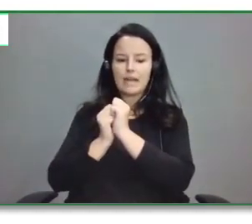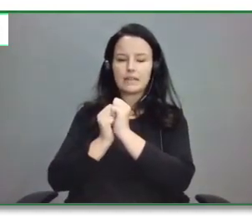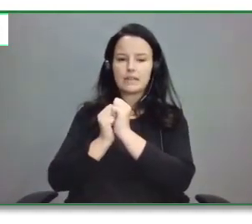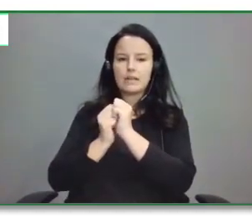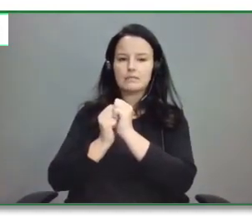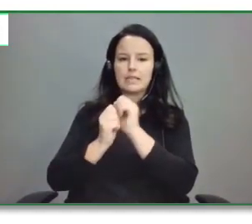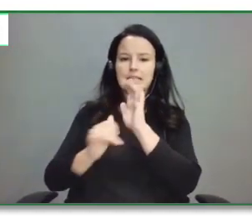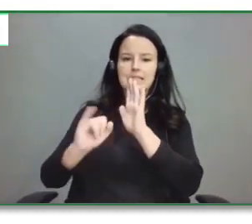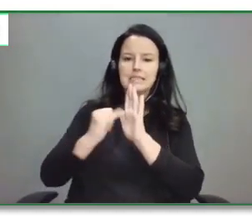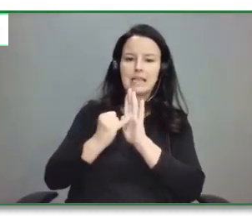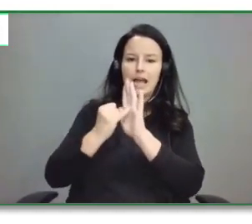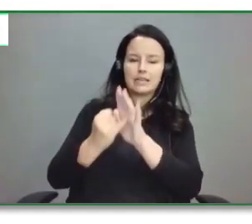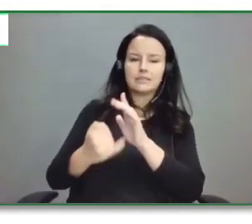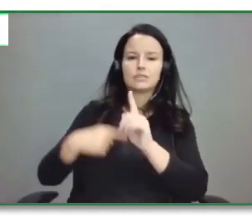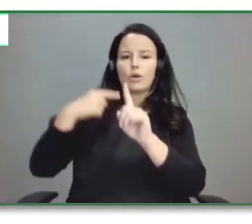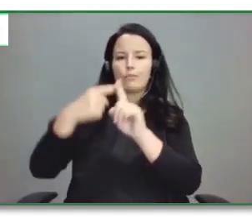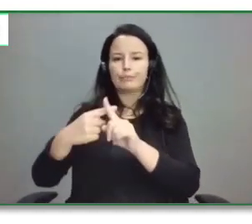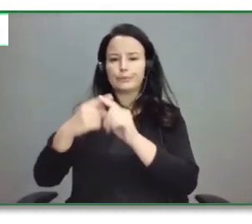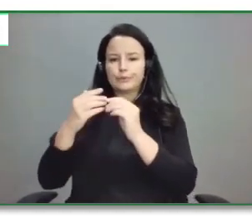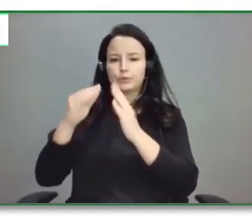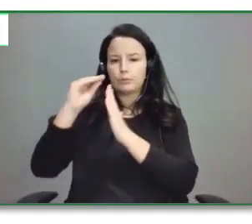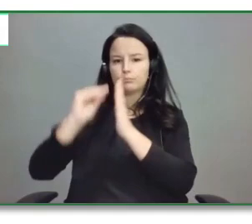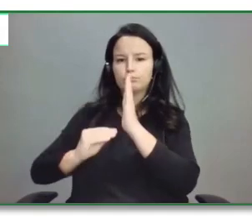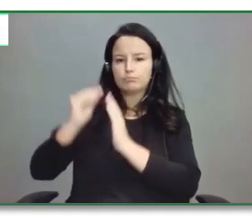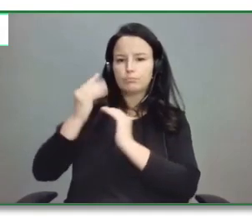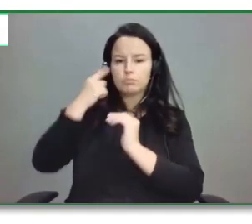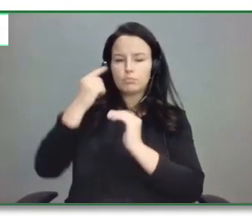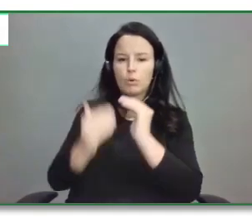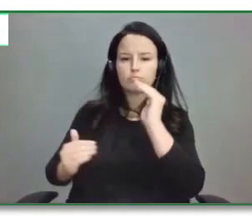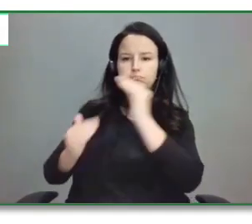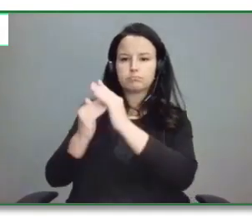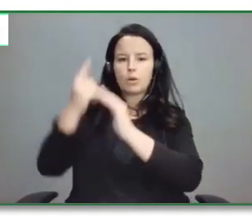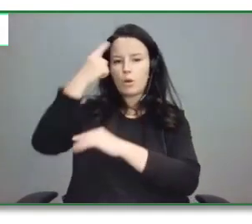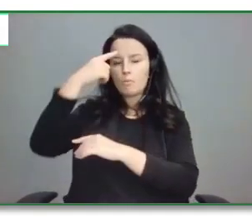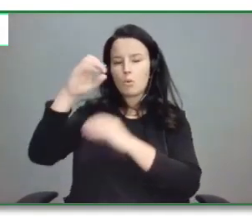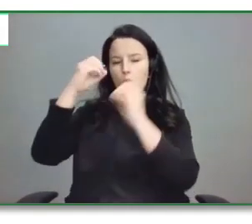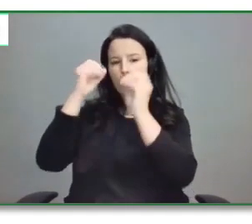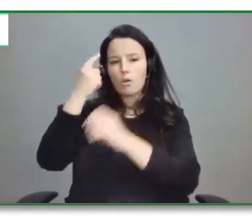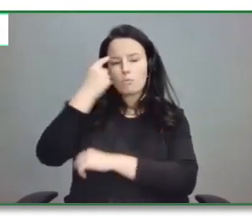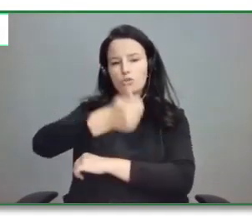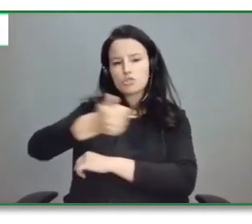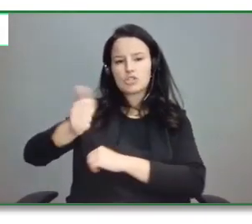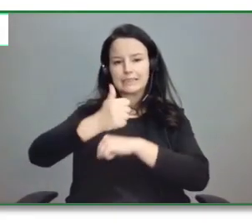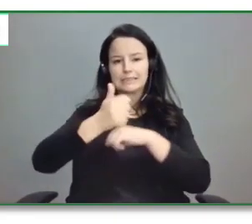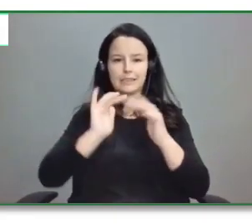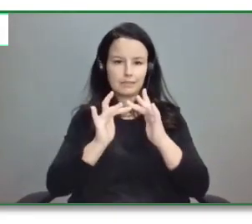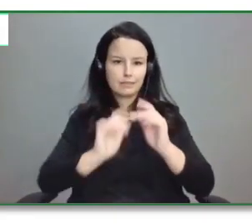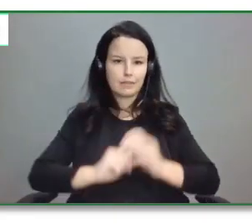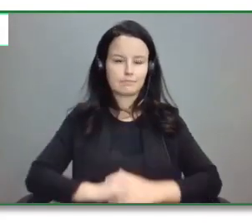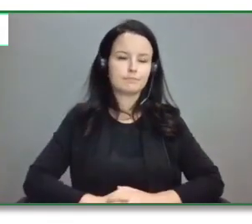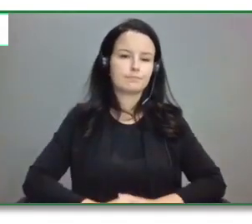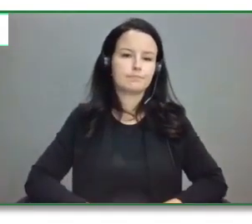d'optimisation des moteurs de recherche pour chaque URL diapo suivante